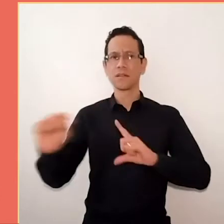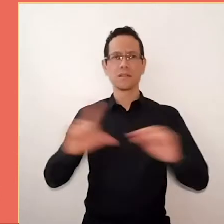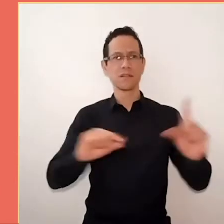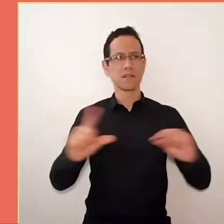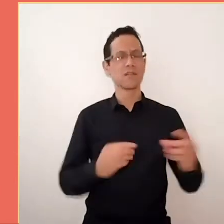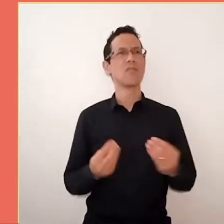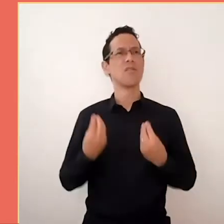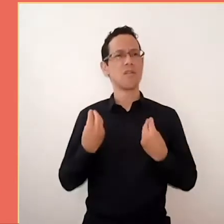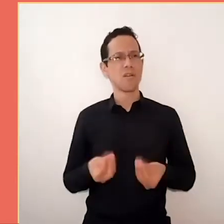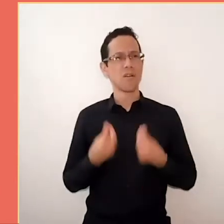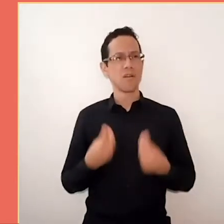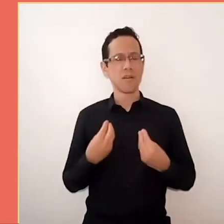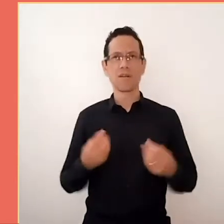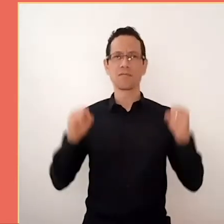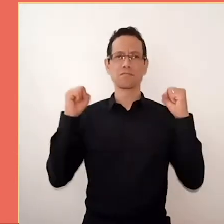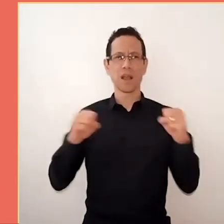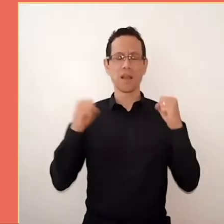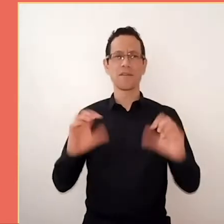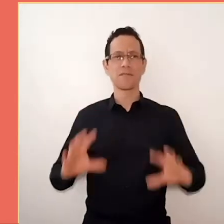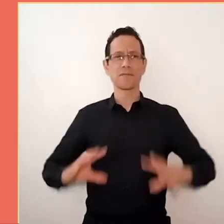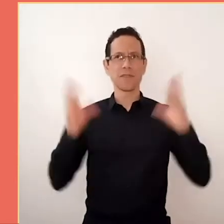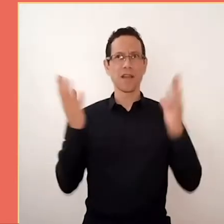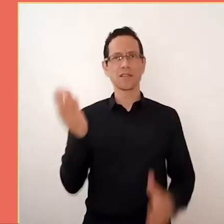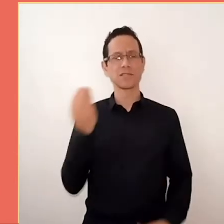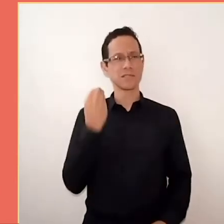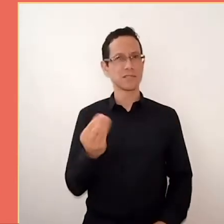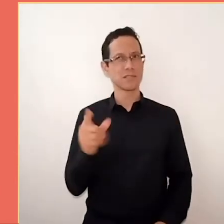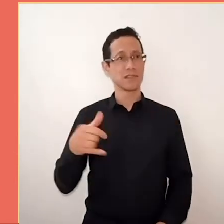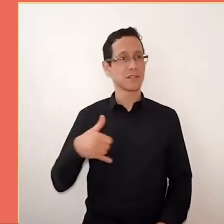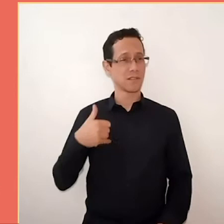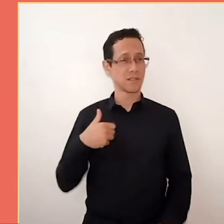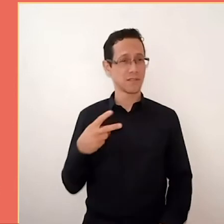estão indo para balada? E é um jovem de 23 anos. Estou me vangloriando aqui para dizer…